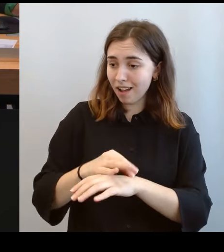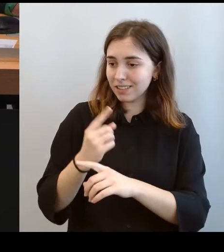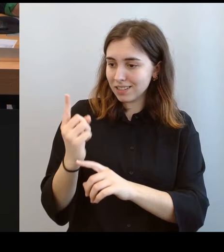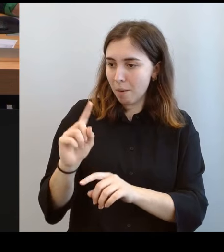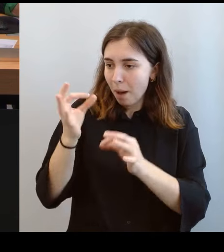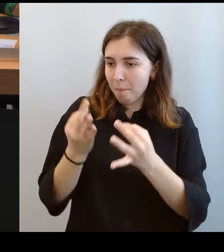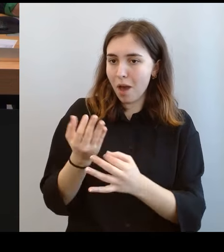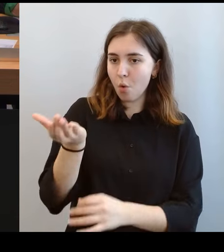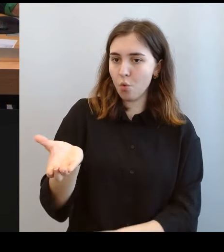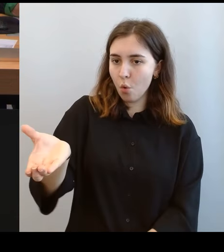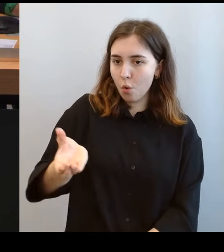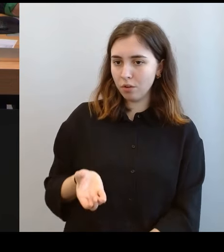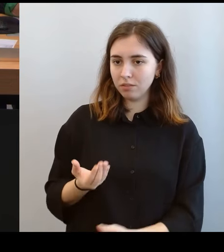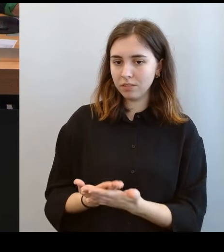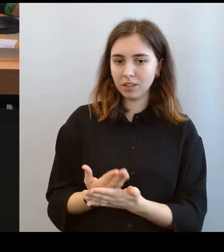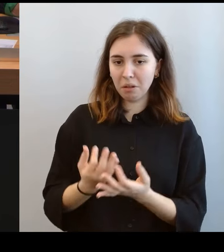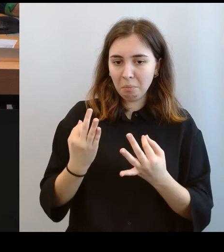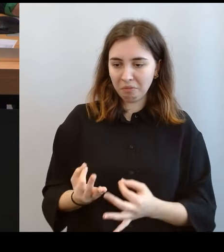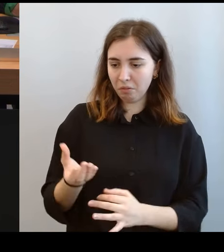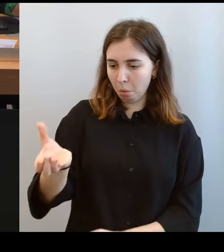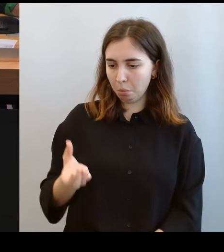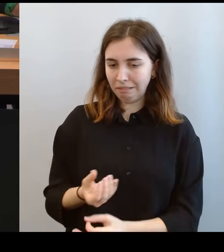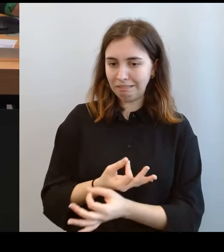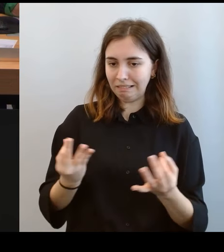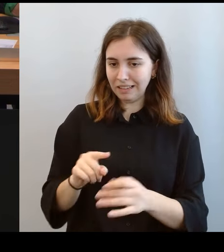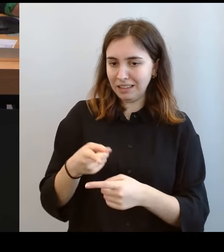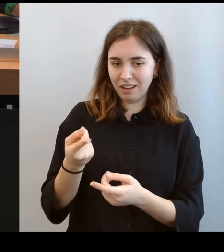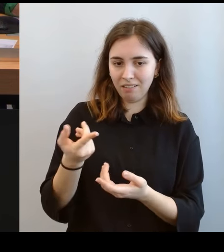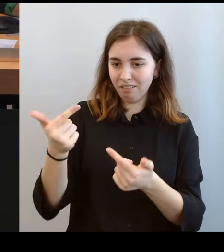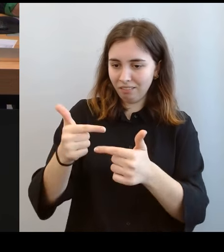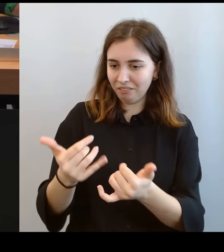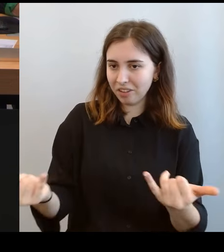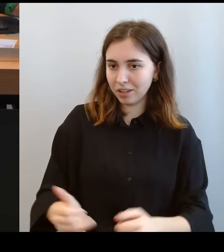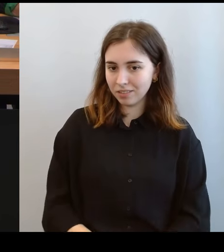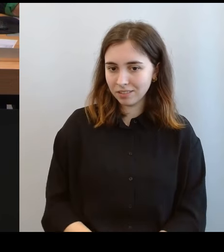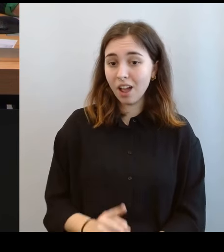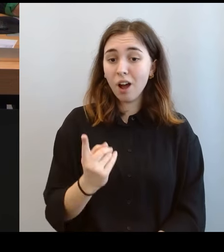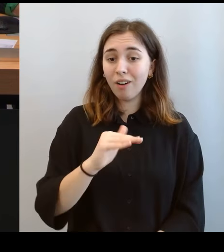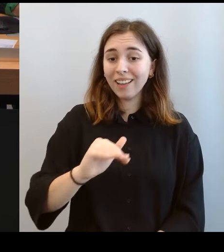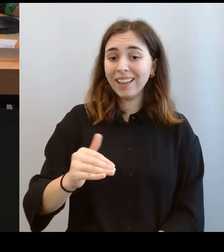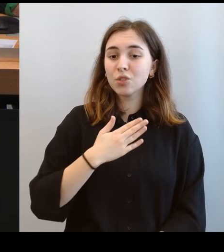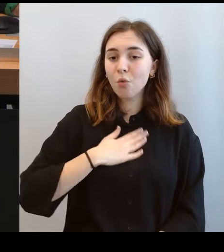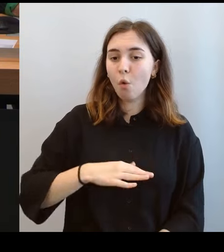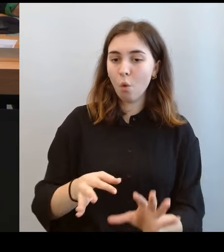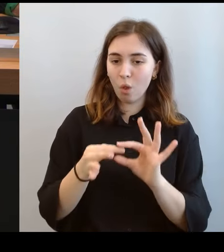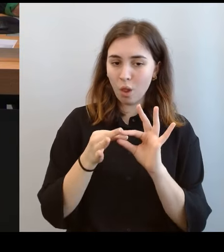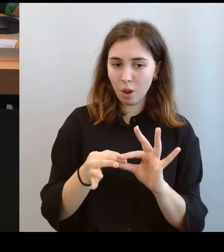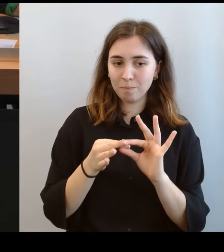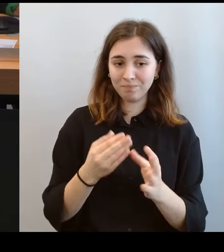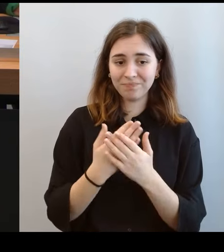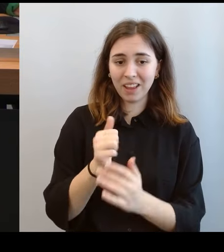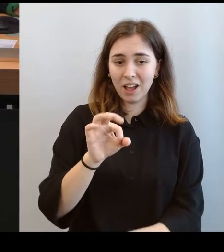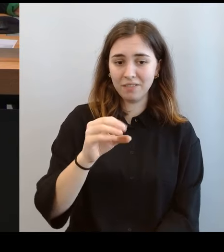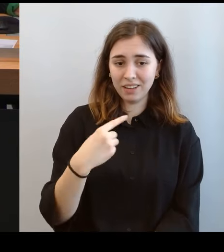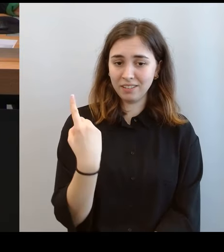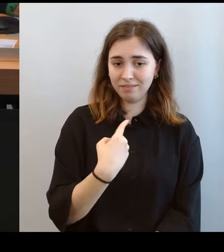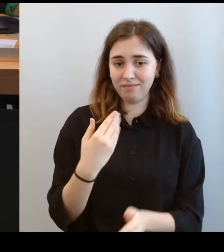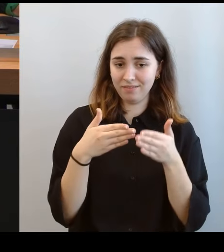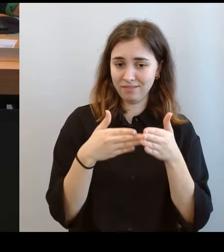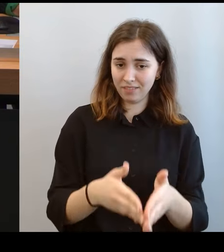Apropos Kindeswohl: Die AfD-Fraktion hatte die Bedeutung der Untersuchung in einem Antrag bereits vor vier Jahren umfassend thematisiert.